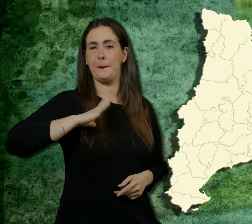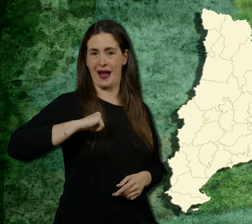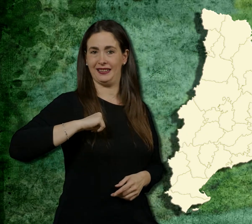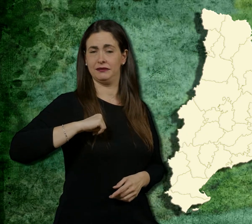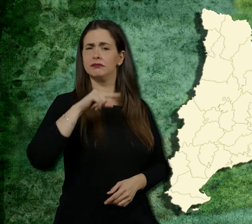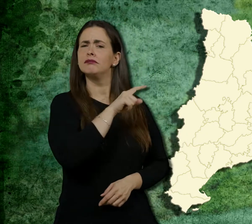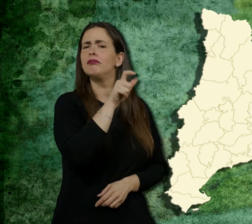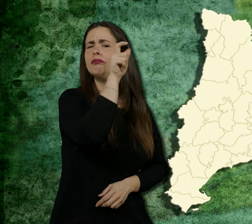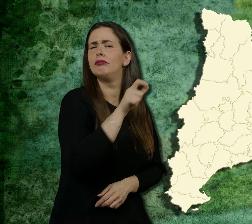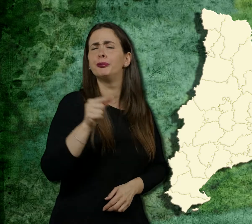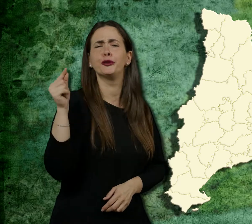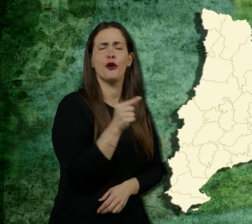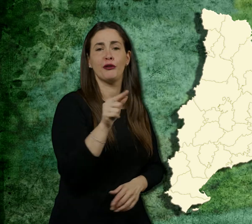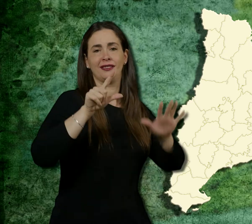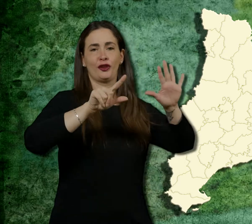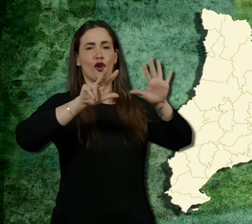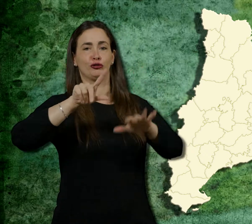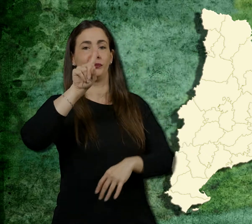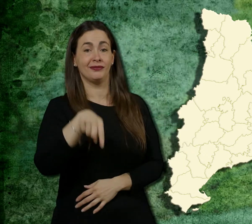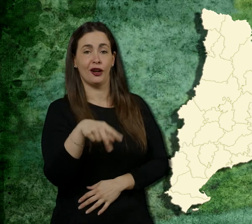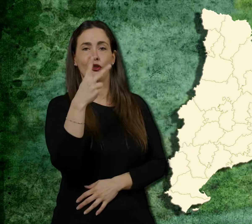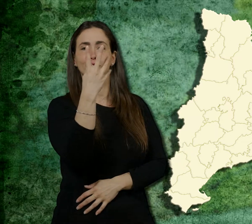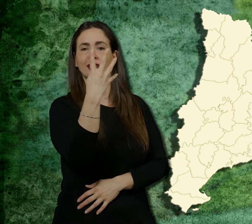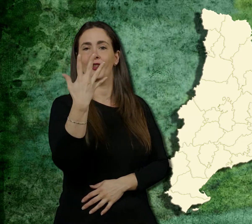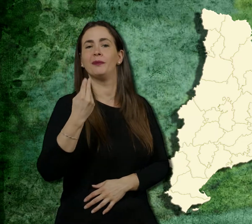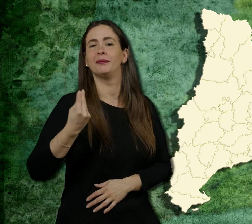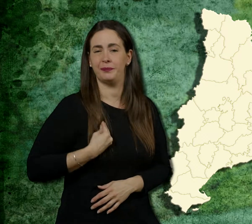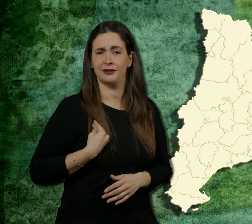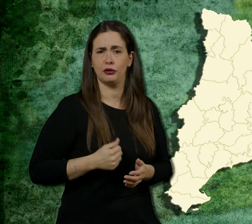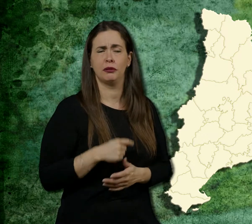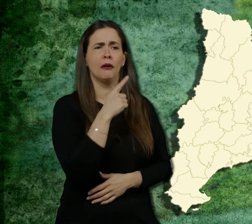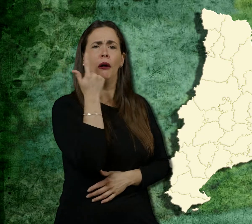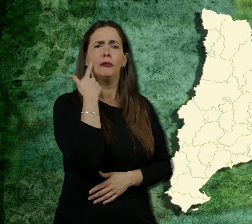Comarca: Bages Població: 78.245 habitants.